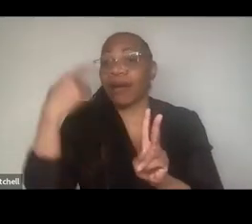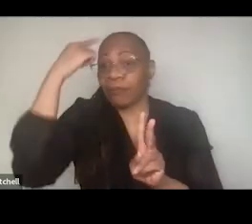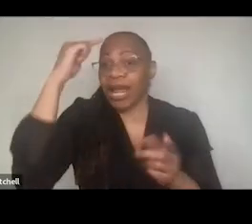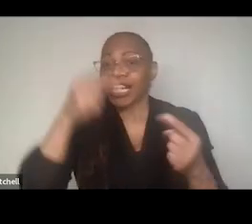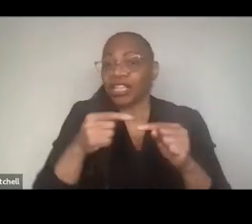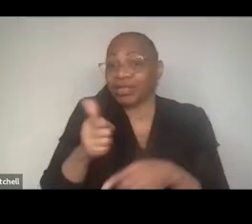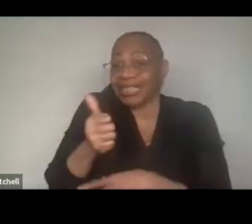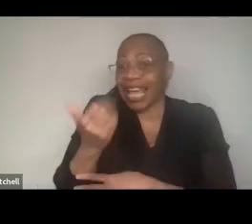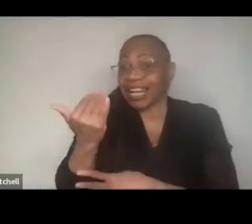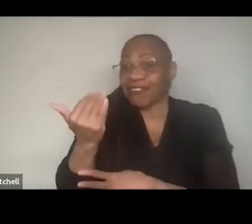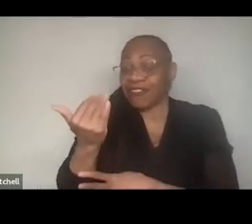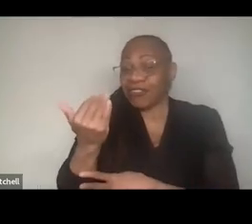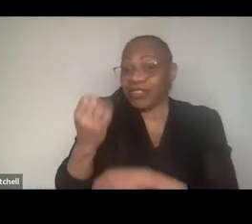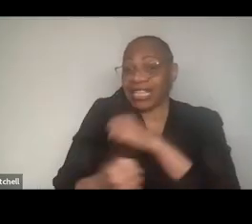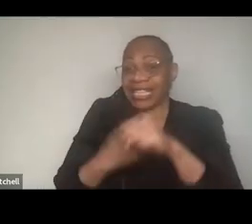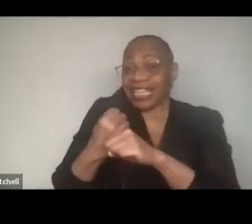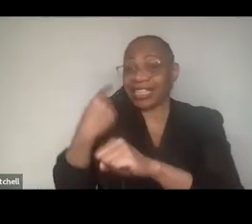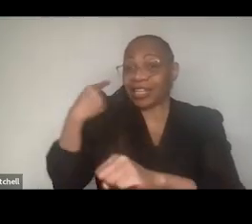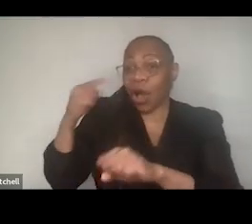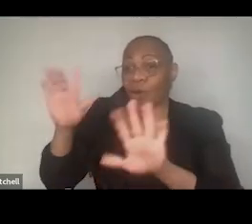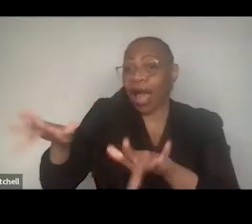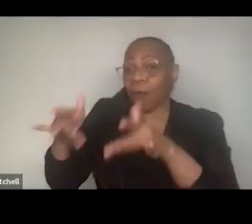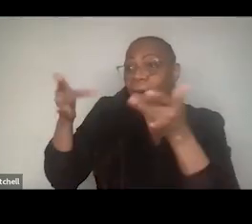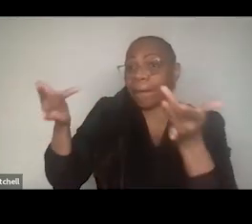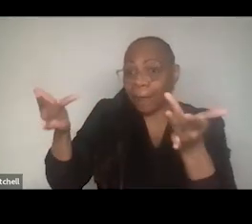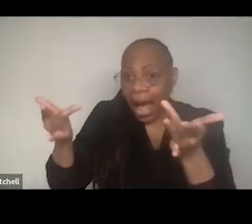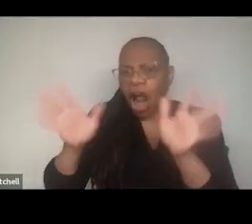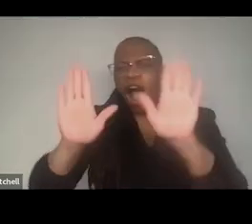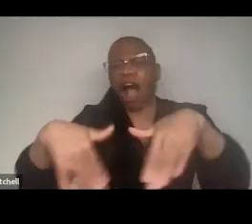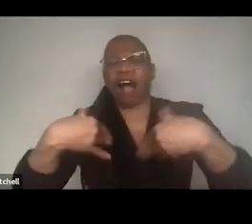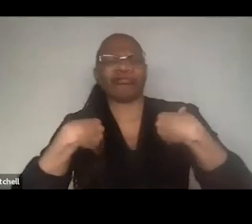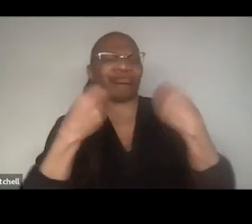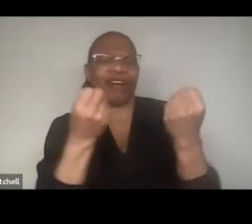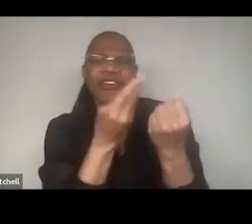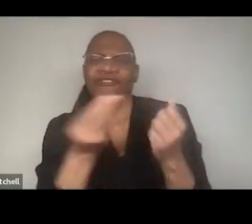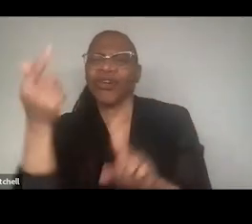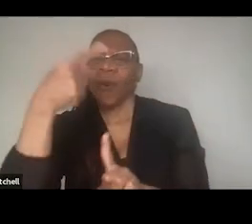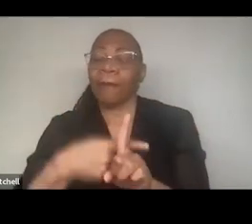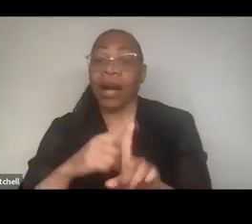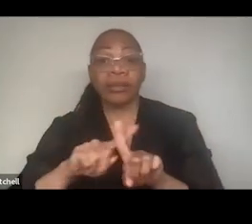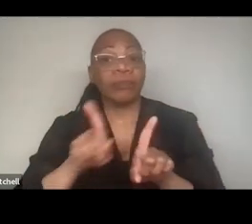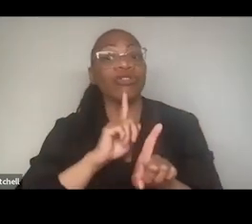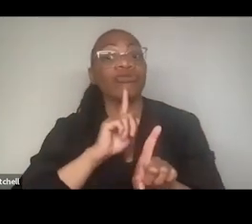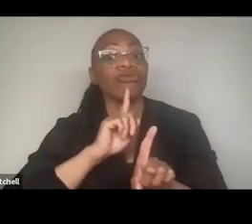que fueron leves o concusivas y dicen: "Oh, te recuperarás en un par de meses, estarás bien", que en realidad experimentan síntomas más a largo plazo.